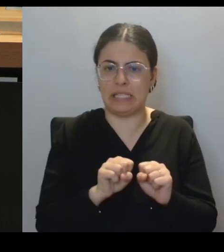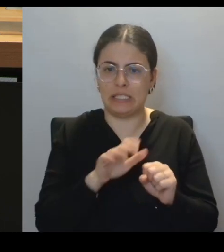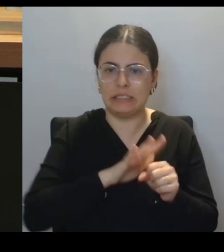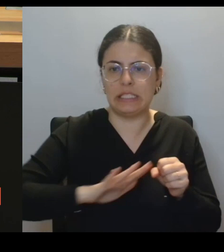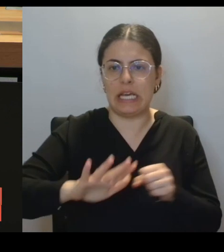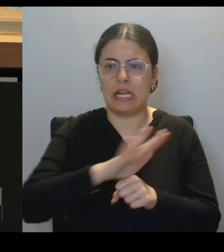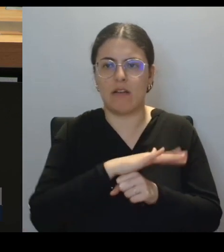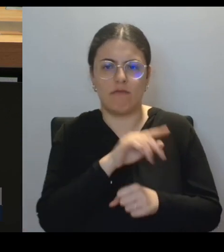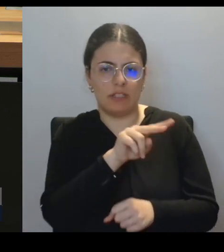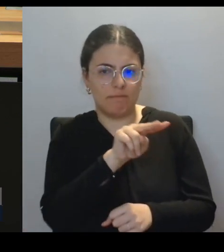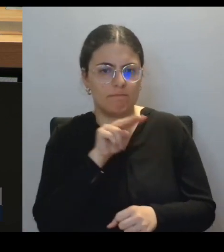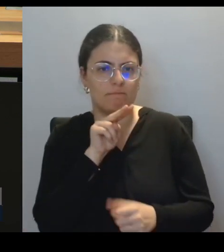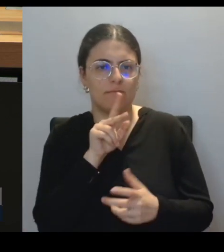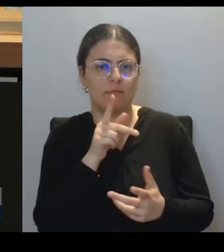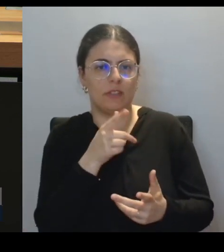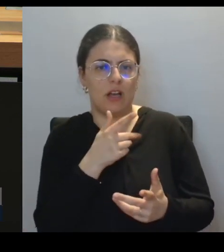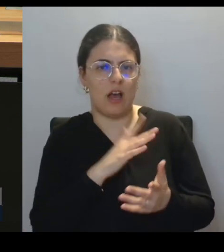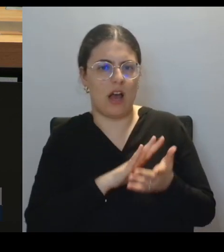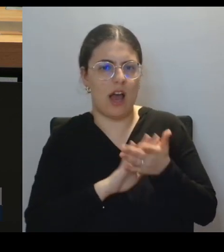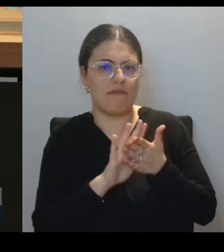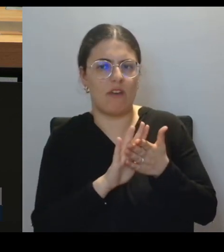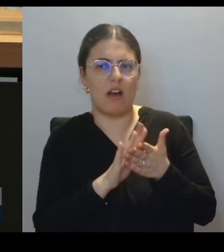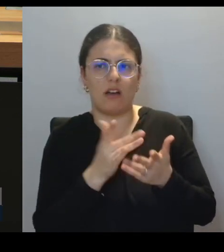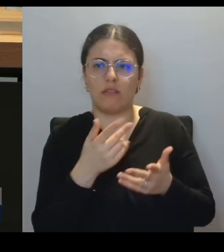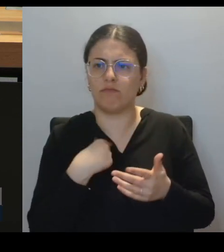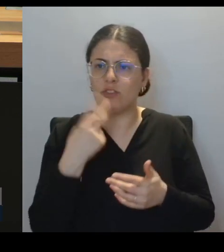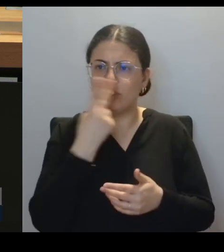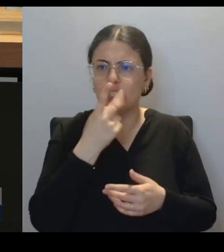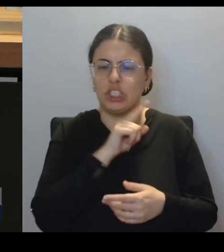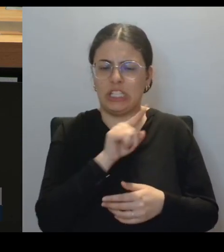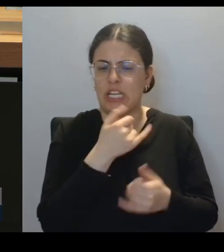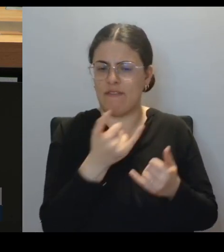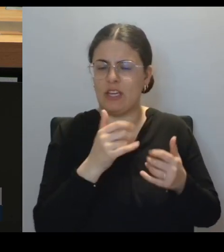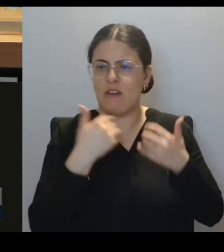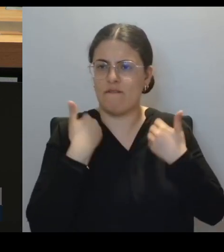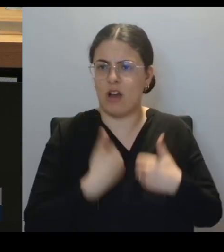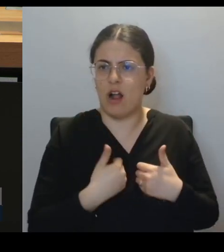der Allgemeinheit zu verschaffen. Tatsächlich handelt es sich um den Rest der Hausbesetzerszene